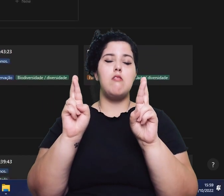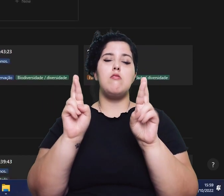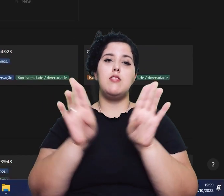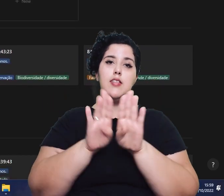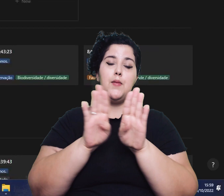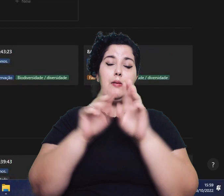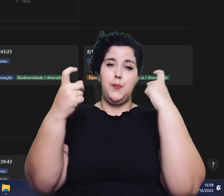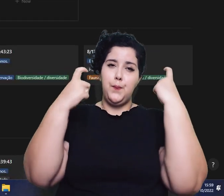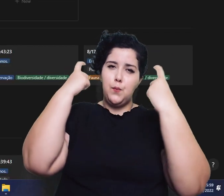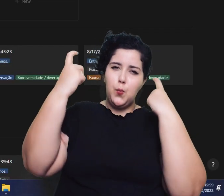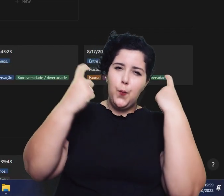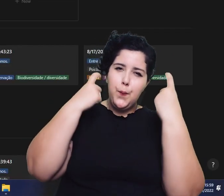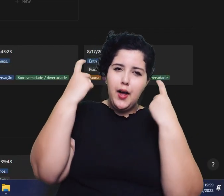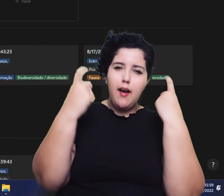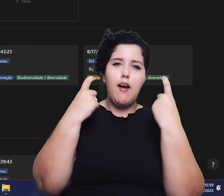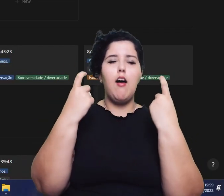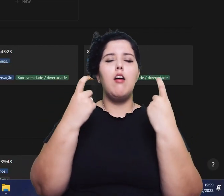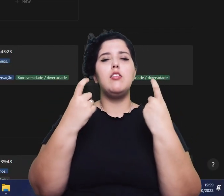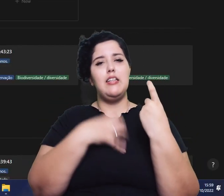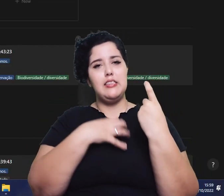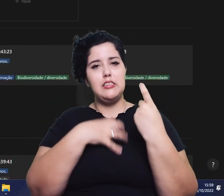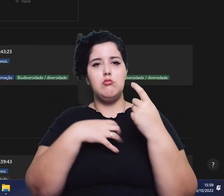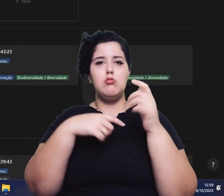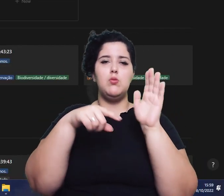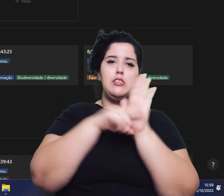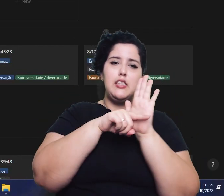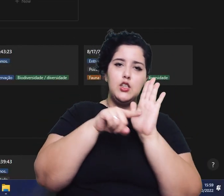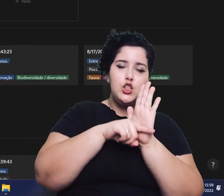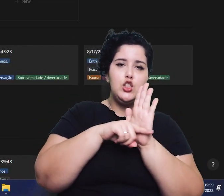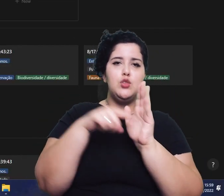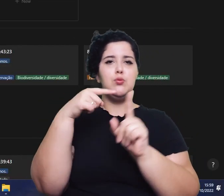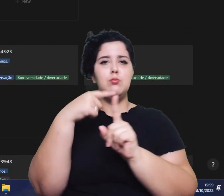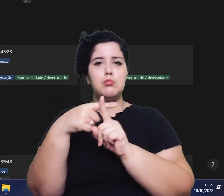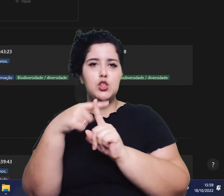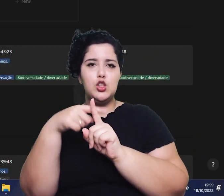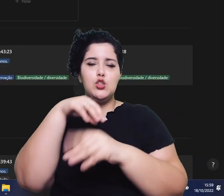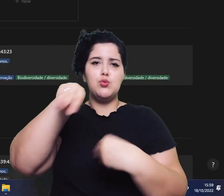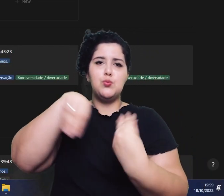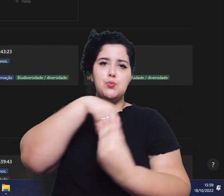normalmente os sentimentos relacionados à Amazônia eram muito contrastantes. Era um sentimento bom, um sentimento